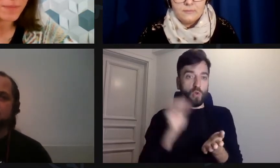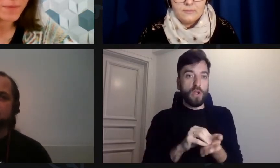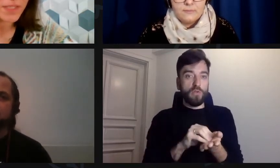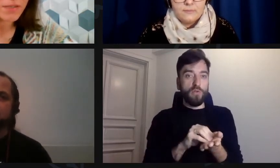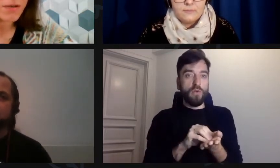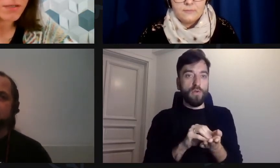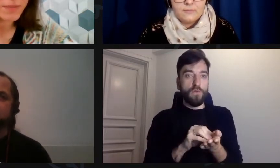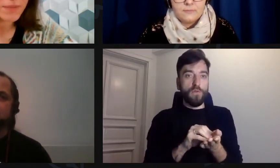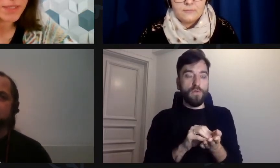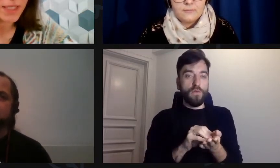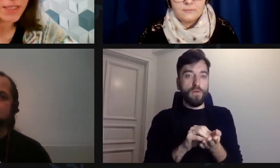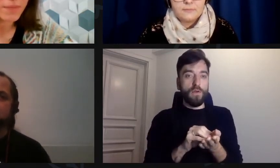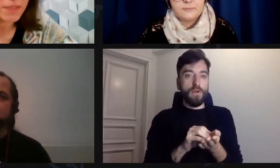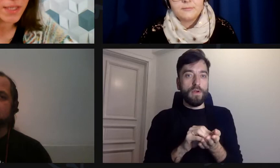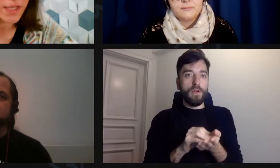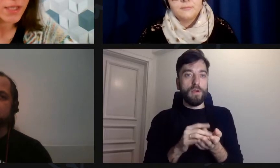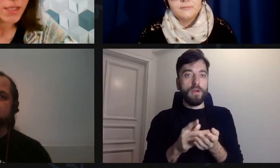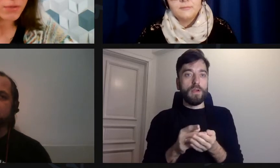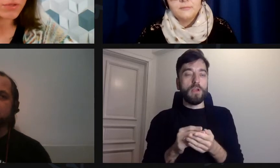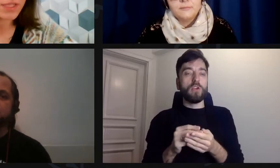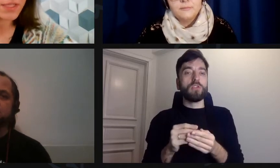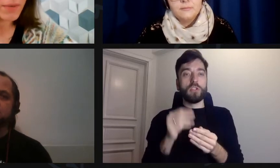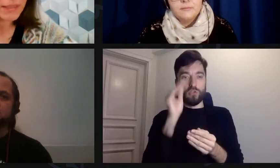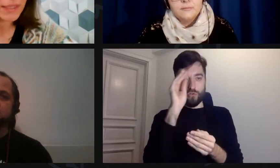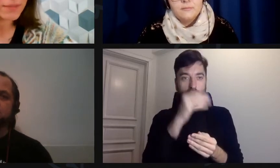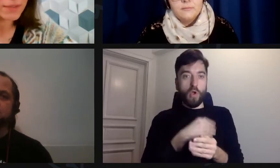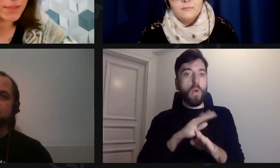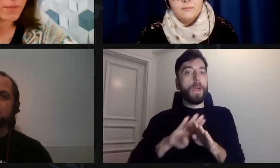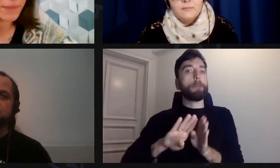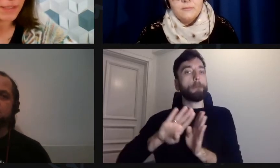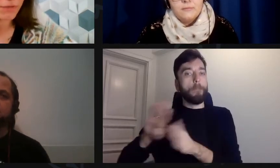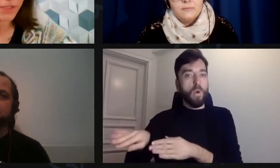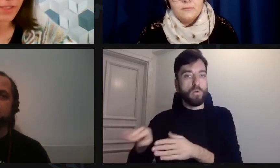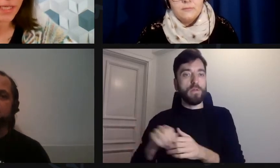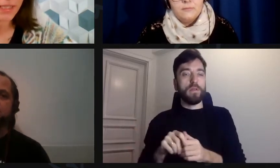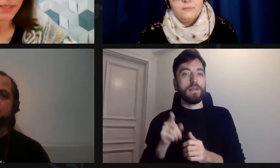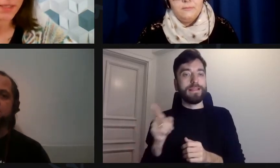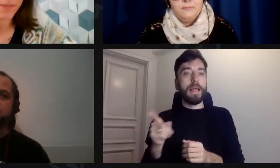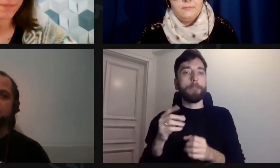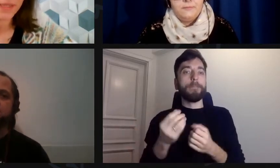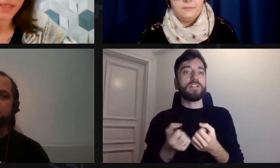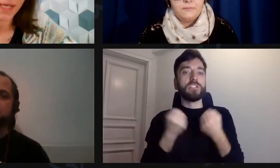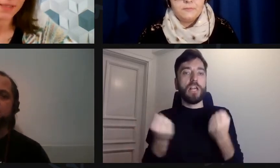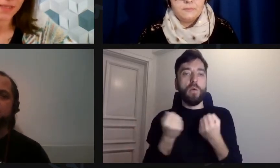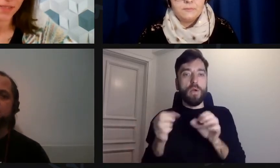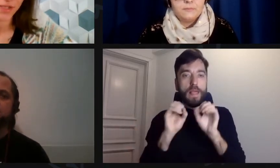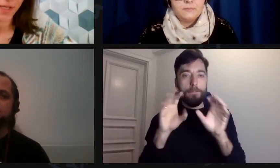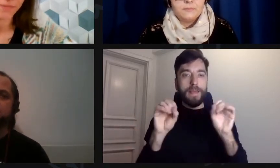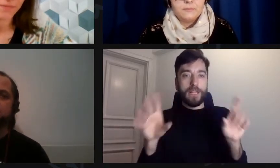pozaszkolnym gdzie także macie różne działania pedagogiczne ale artystyczne.